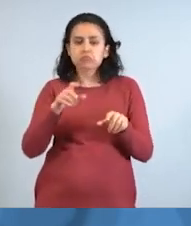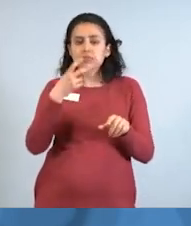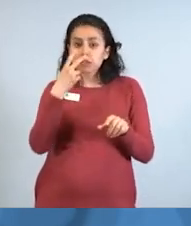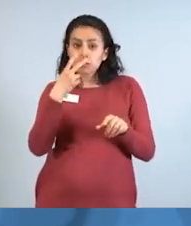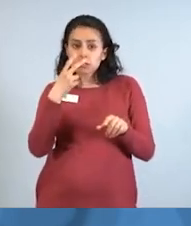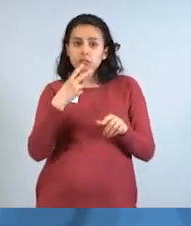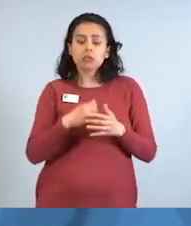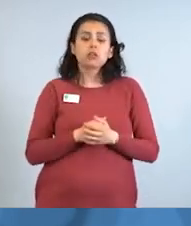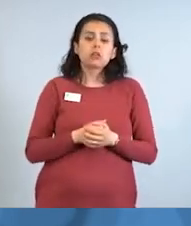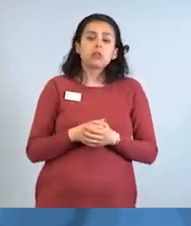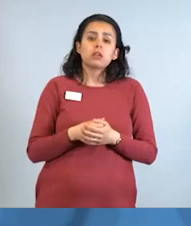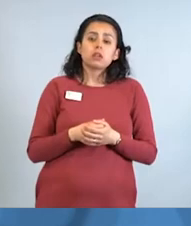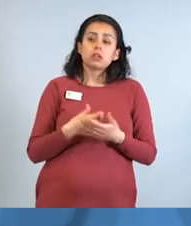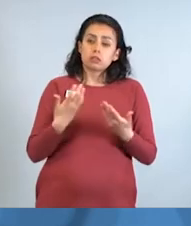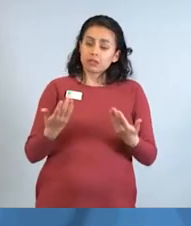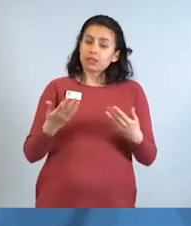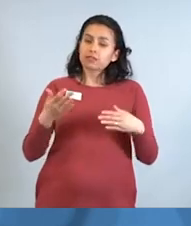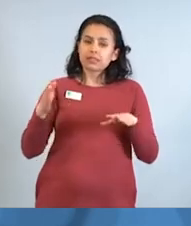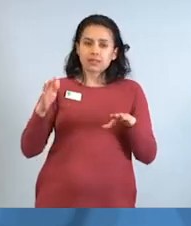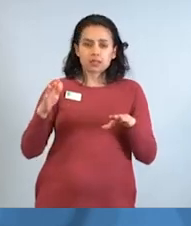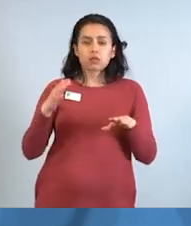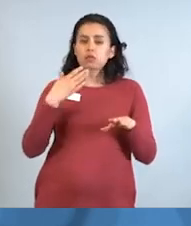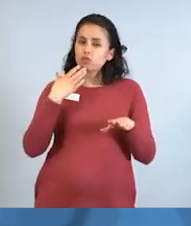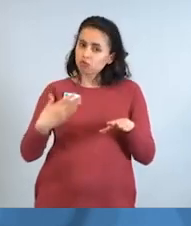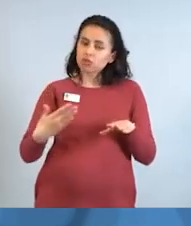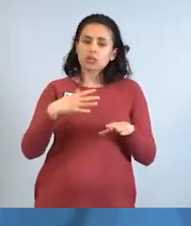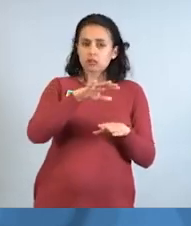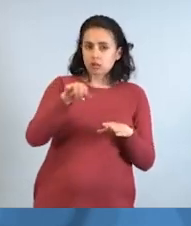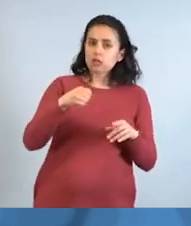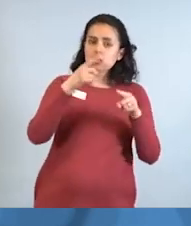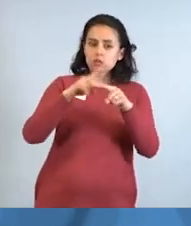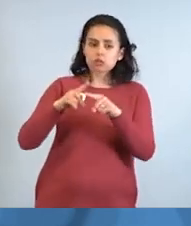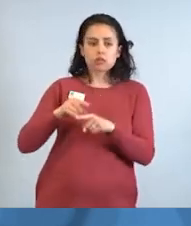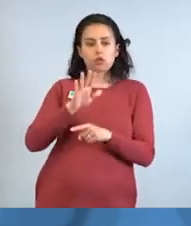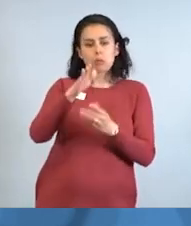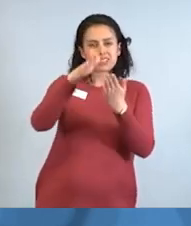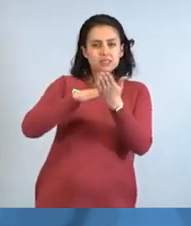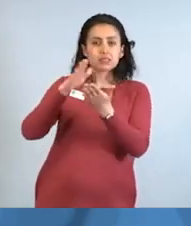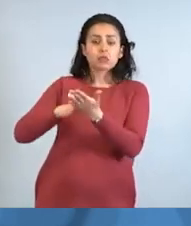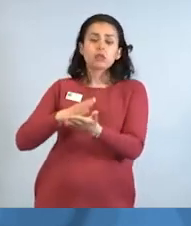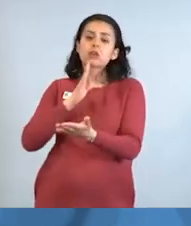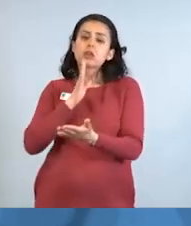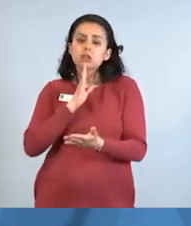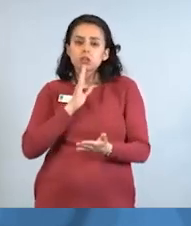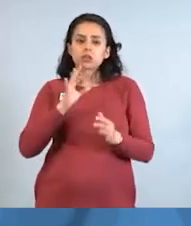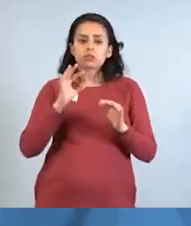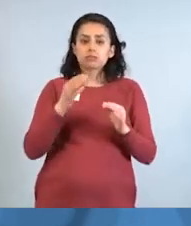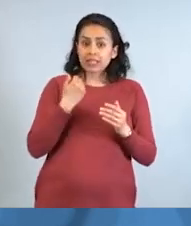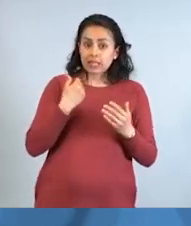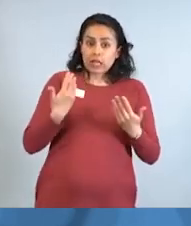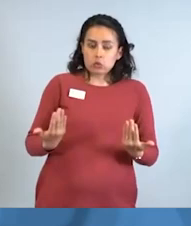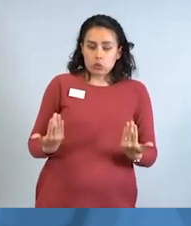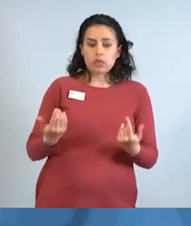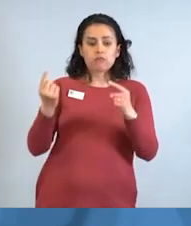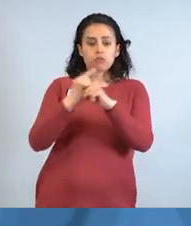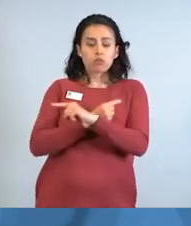Kaikkien kuntien sivuilla on nyt kerrottu erittäin kattavasti, ketkä ovat juuri nyt rokotusjärjestyksessä